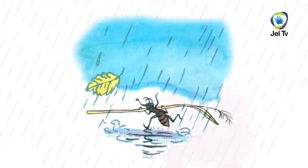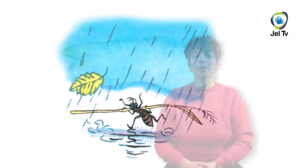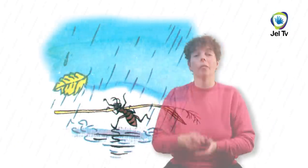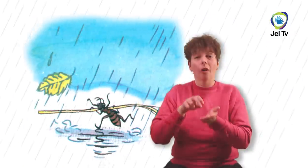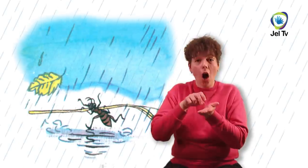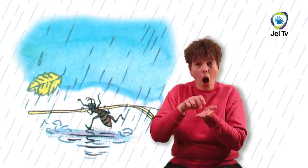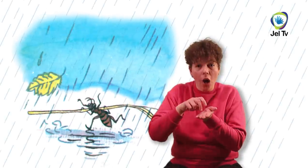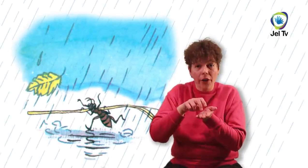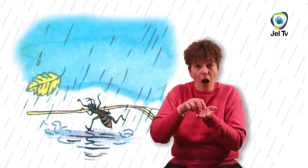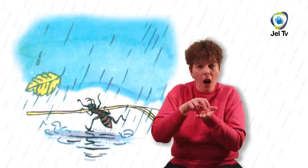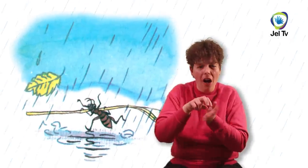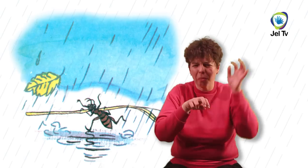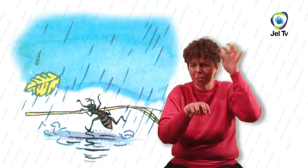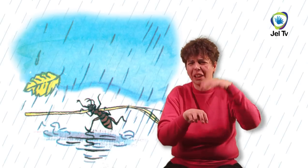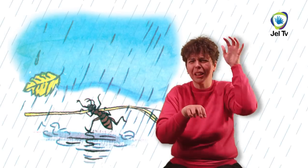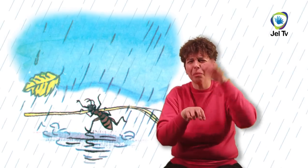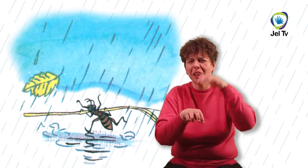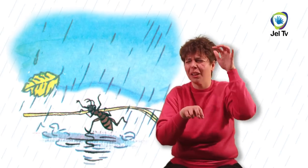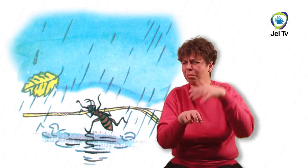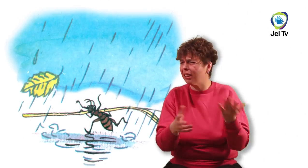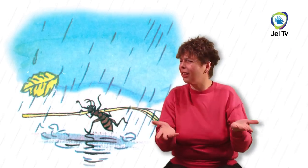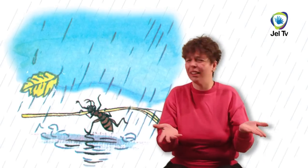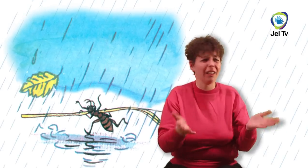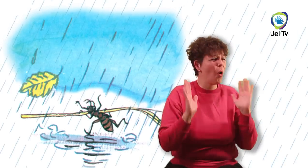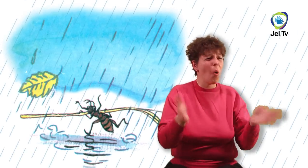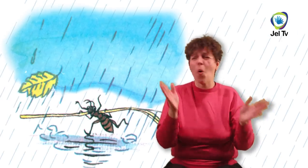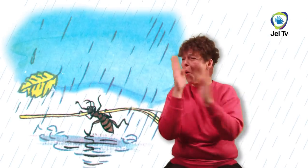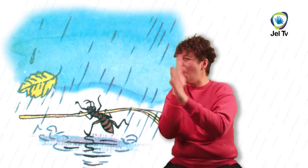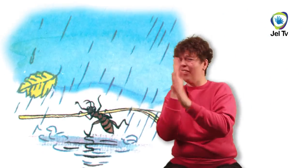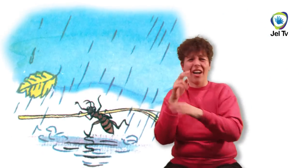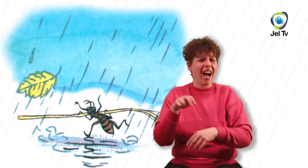A Hangyát egyszer utolérte egy nagy esõ. Hová bújjék elõle?